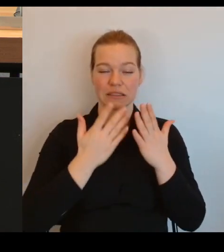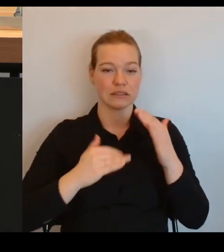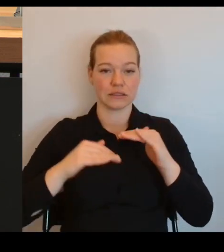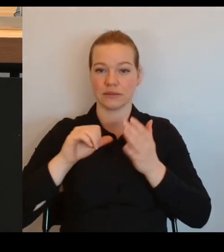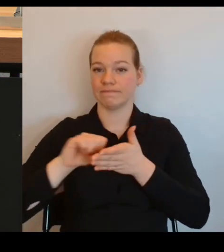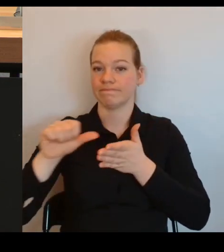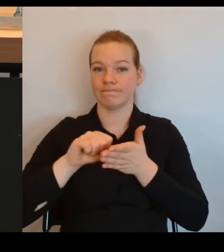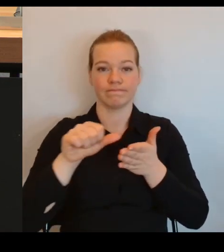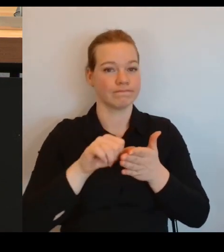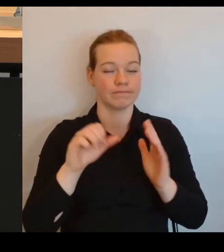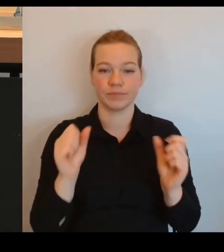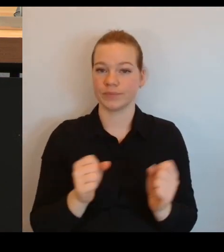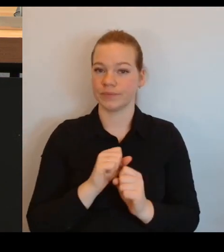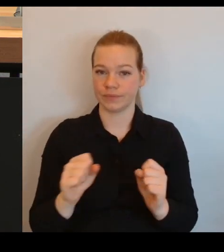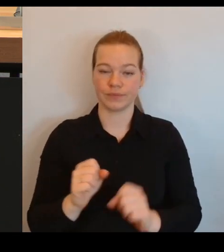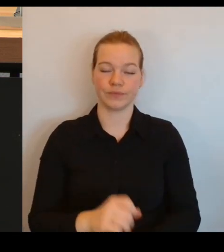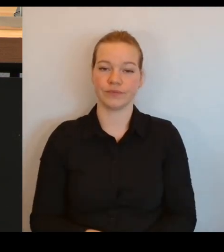Wahnsinn nicht fortführt? Meine Damen und Herren?